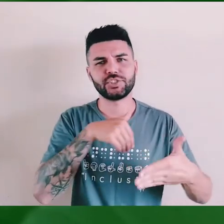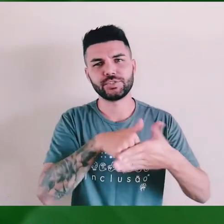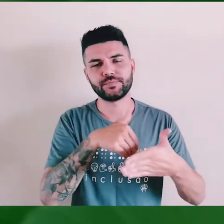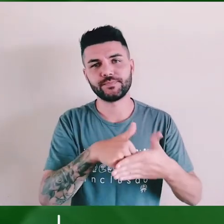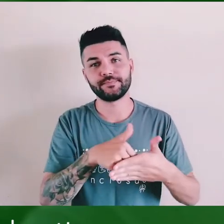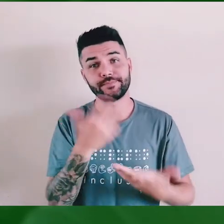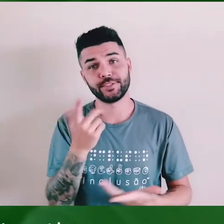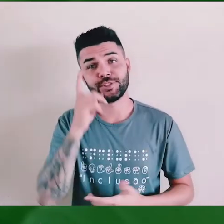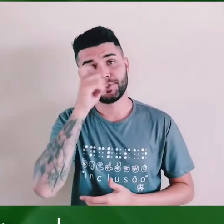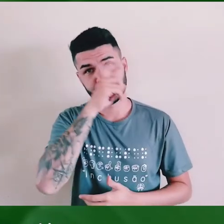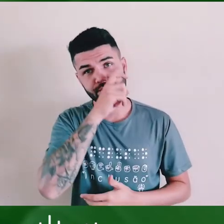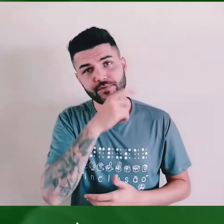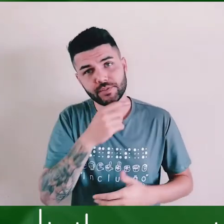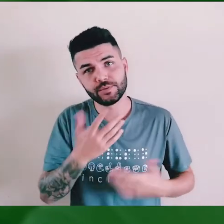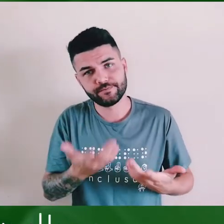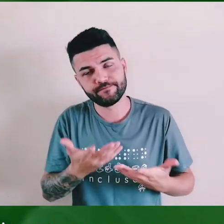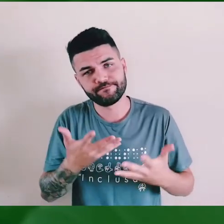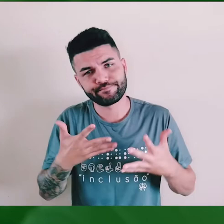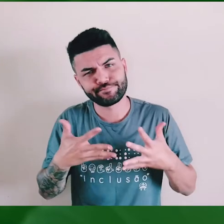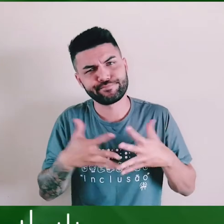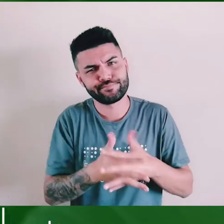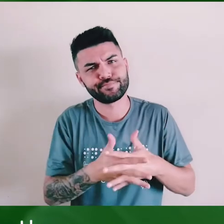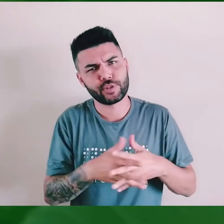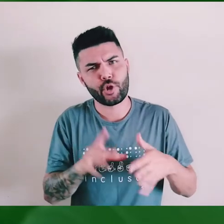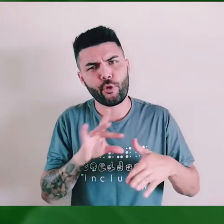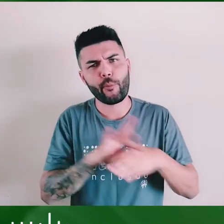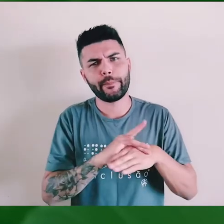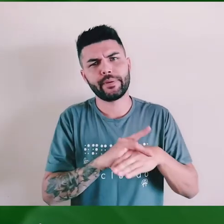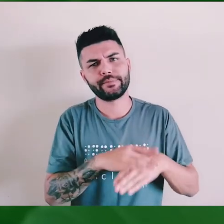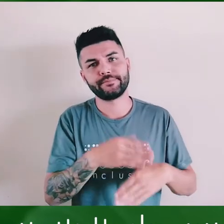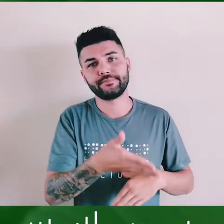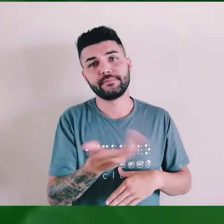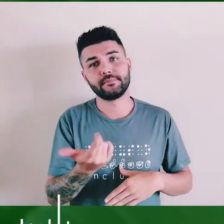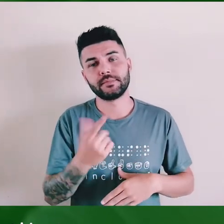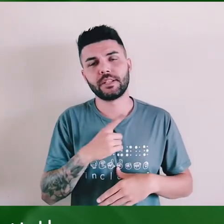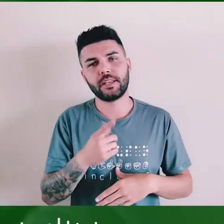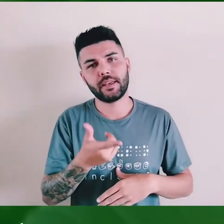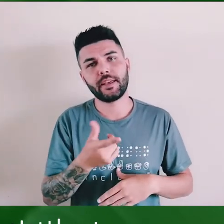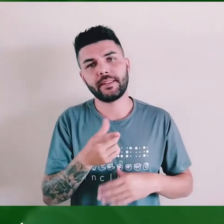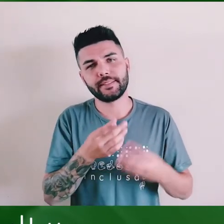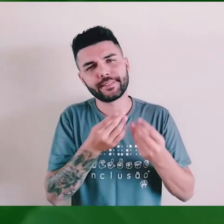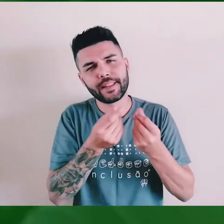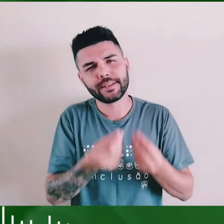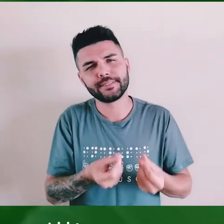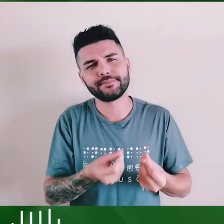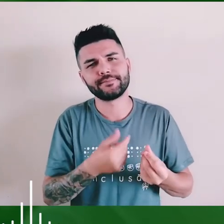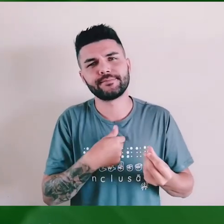gente tá vivendo uma situação muito delicada por causa do Corona Vírus e assim, eu peguei